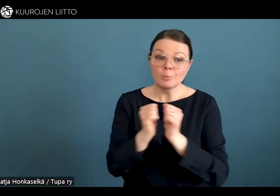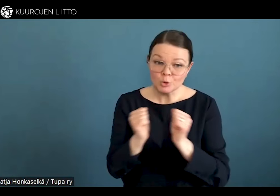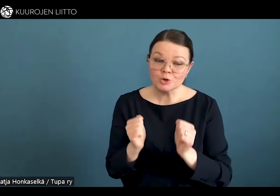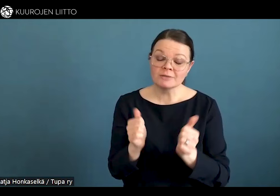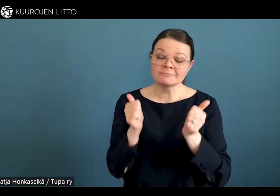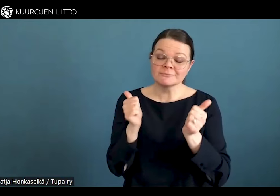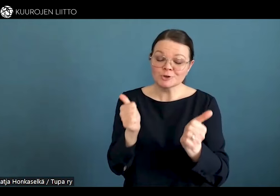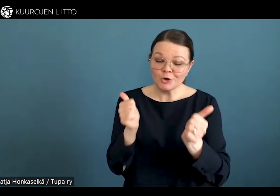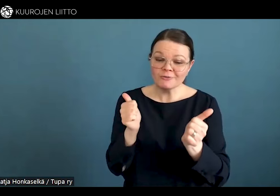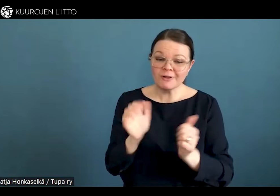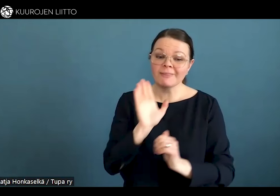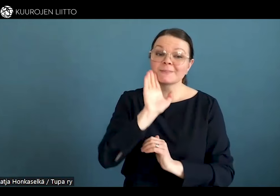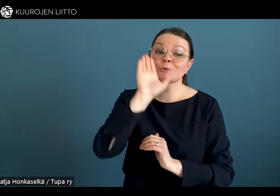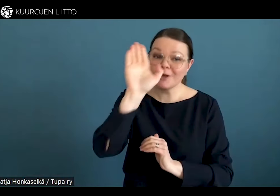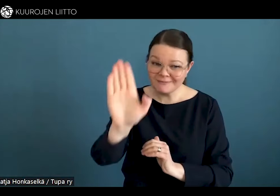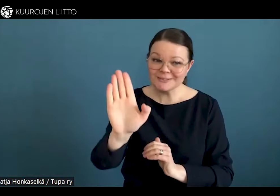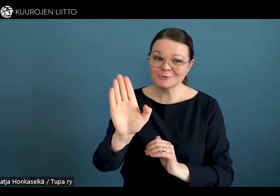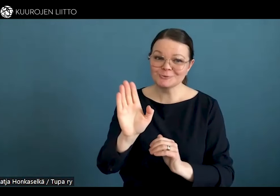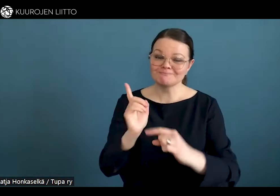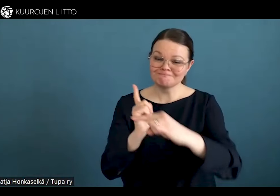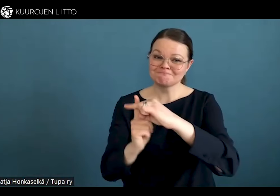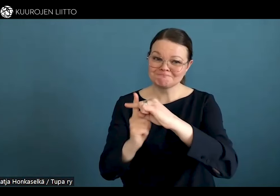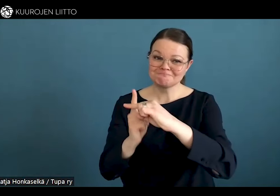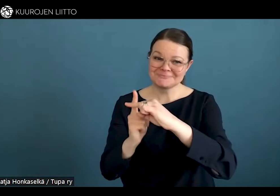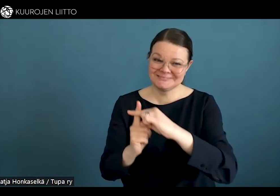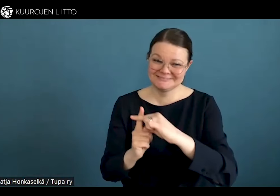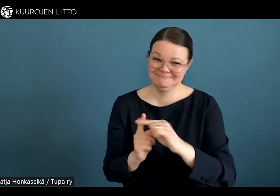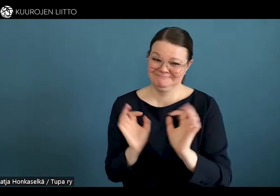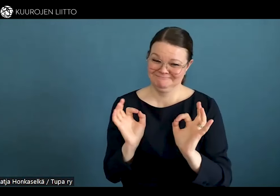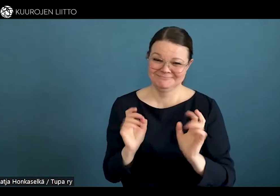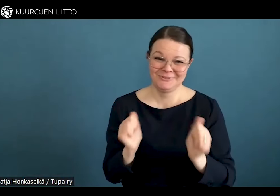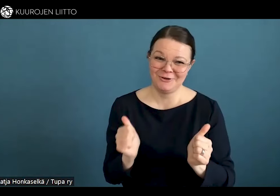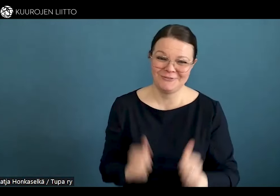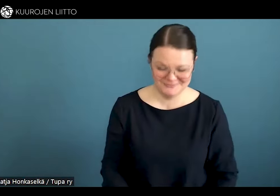Mutta toivon mukaan tulevaisuus tuo mukanaan positiivisia asioita.